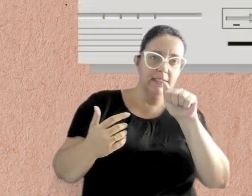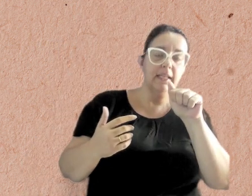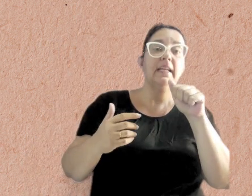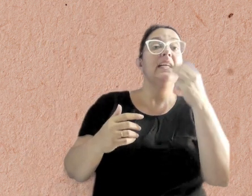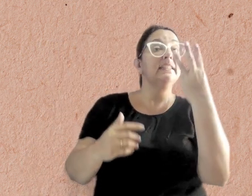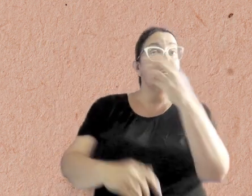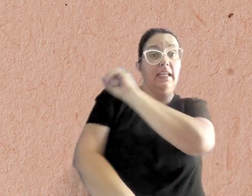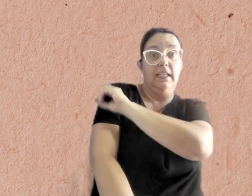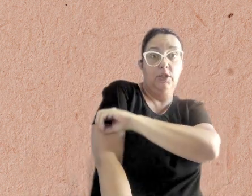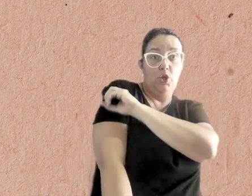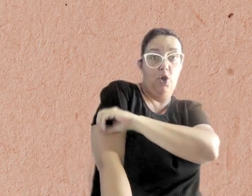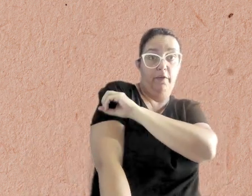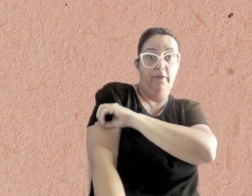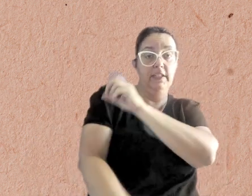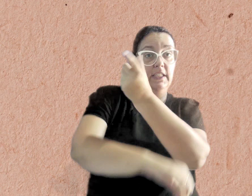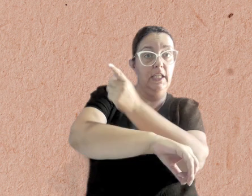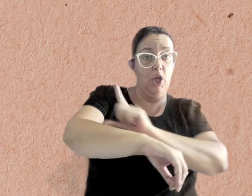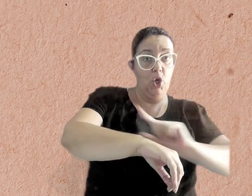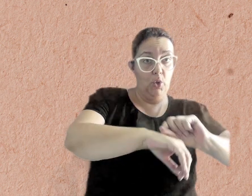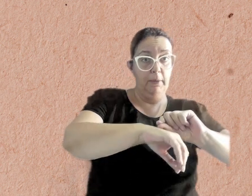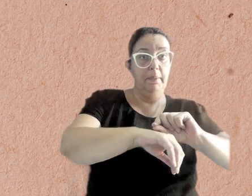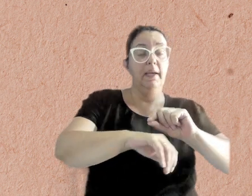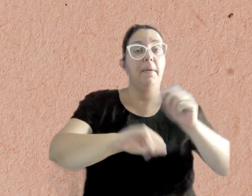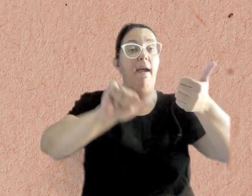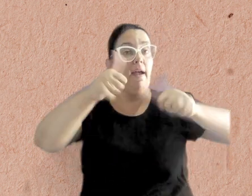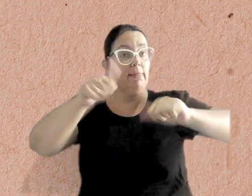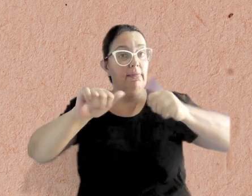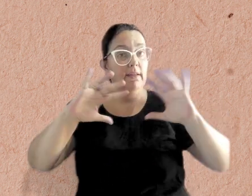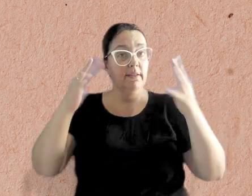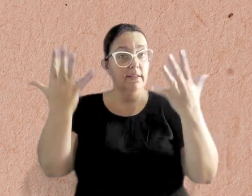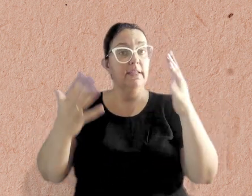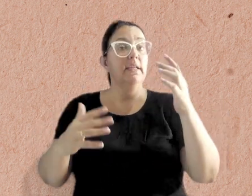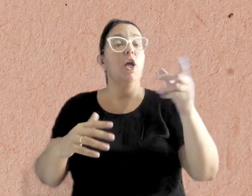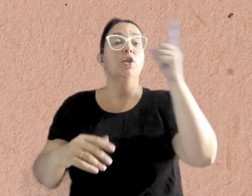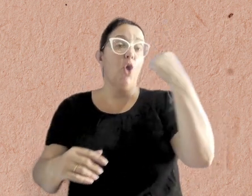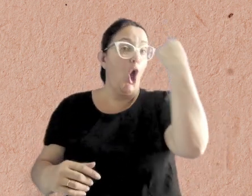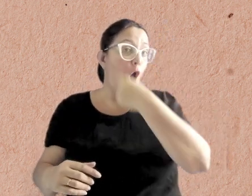3 oficinas com analistas ambientais do Ibama, no total de 112 horas;